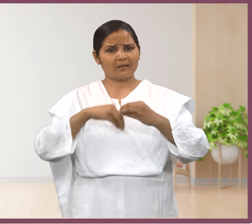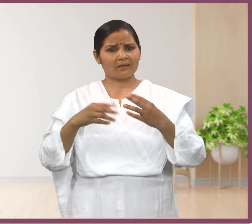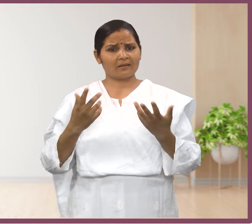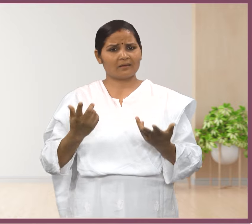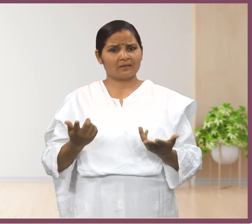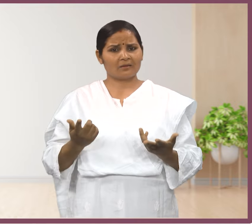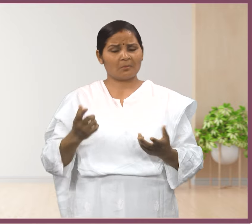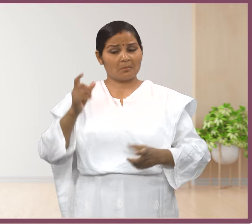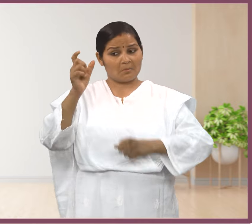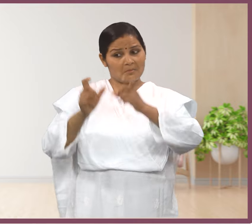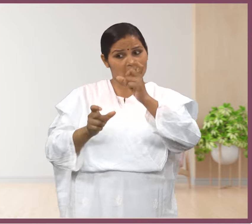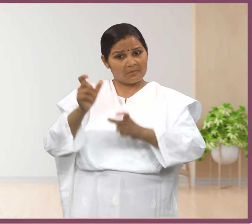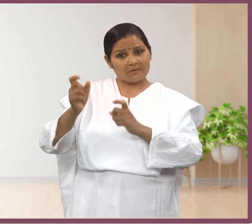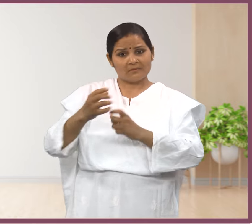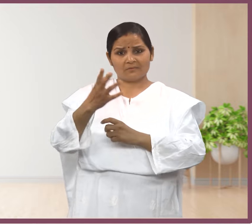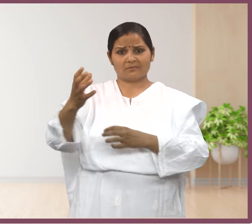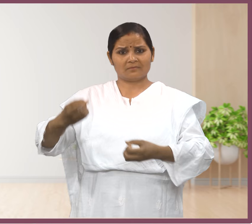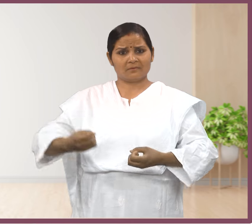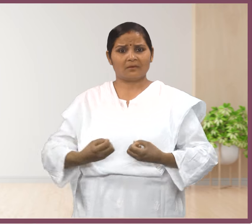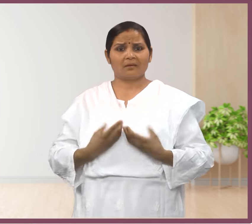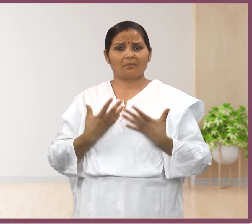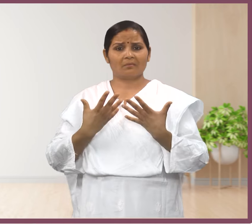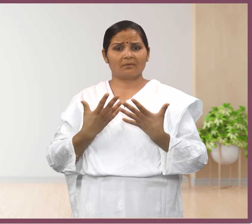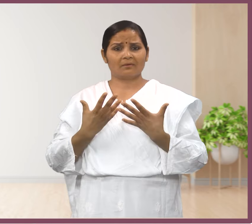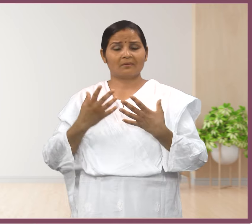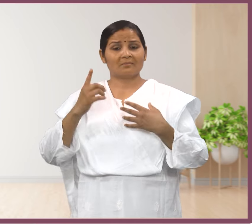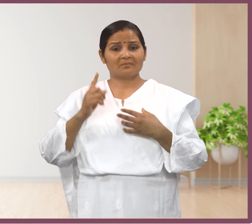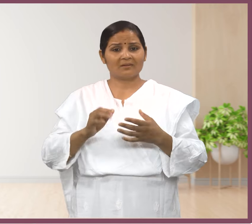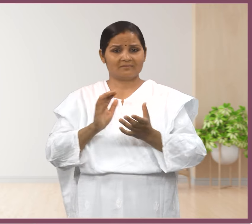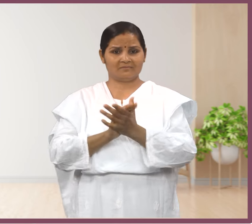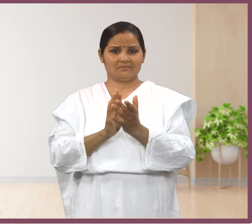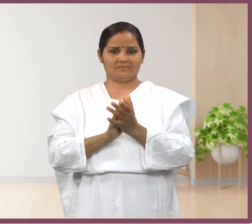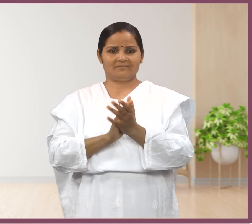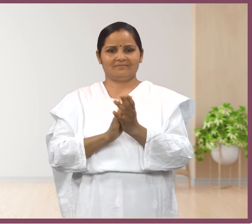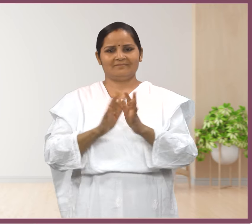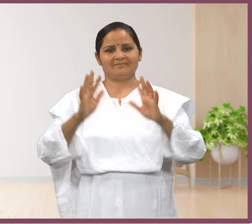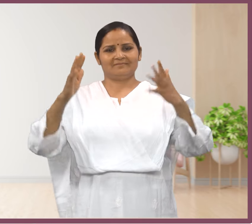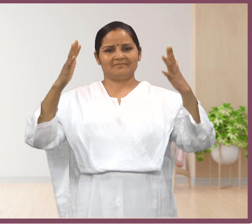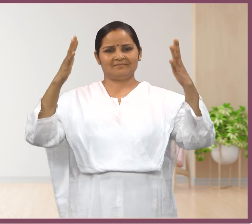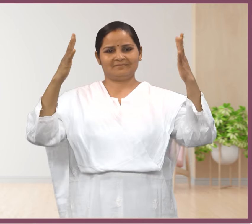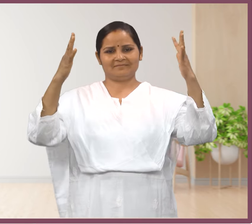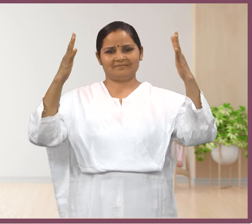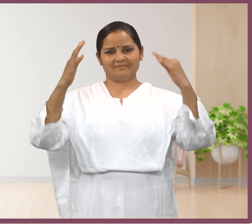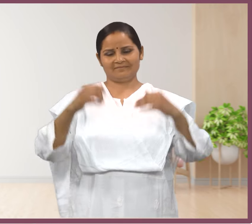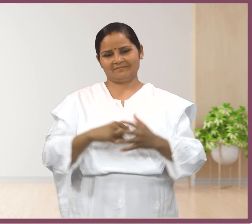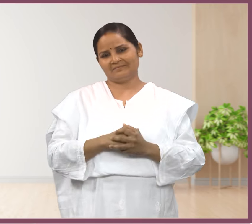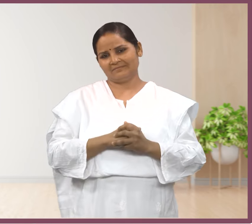ఇక జనాలు ఎంత సంతోషించారంటే, వారు గట్టిగా చప్పట్లు కొట్టడం ప్రారంభించారు.